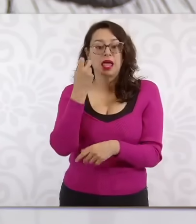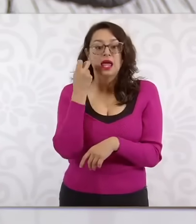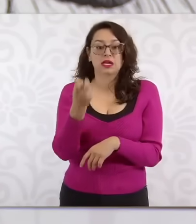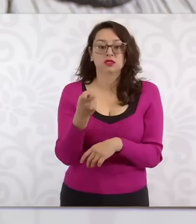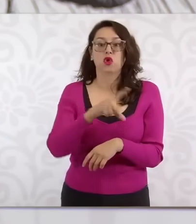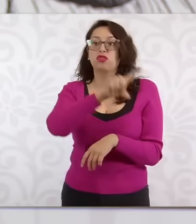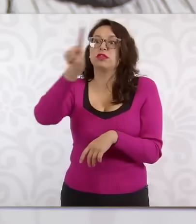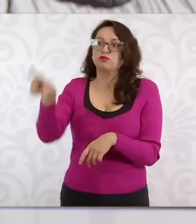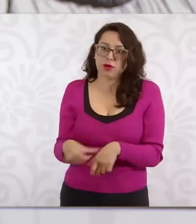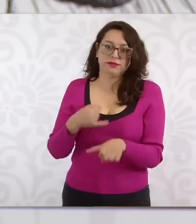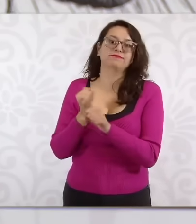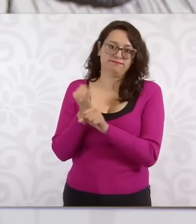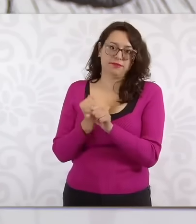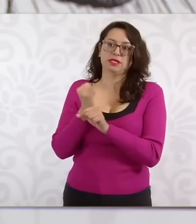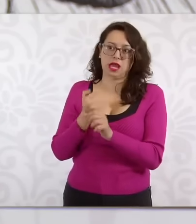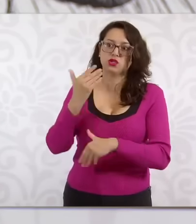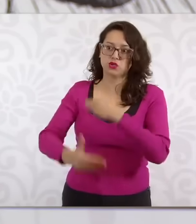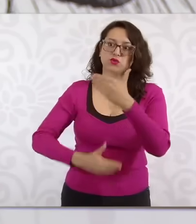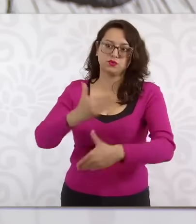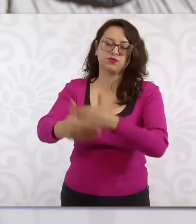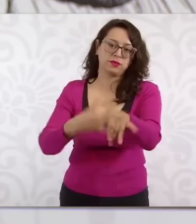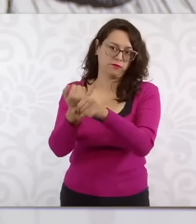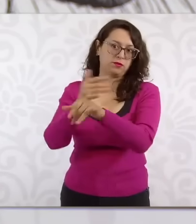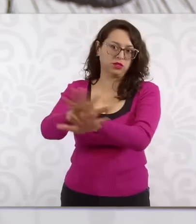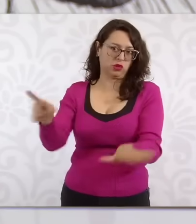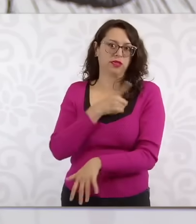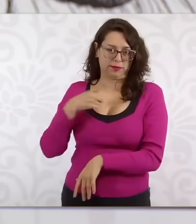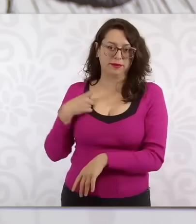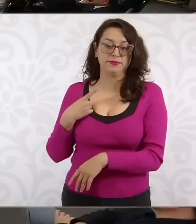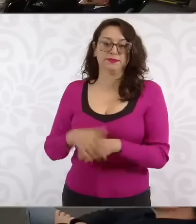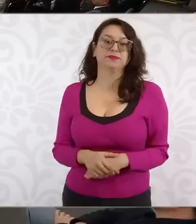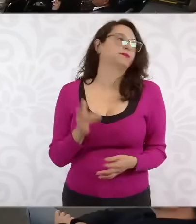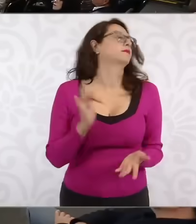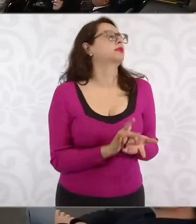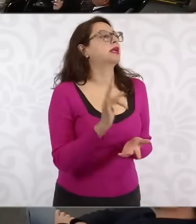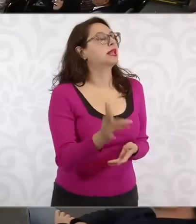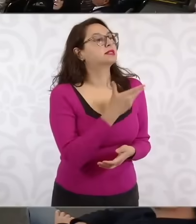que dar las las autoridades de la Ciudad de México. Gracias, presidenta. La segunda pregunta